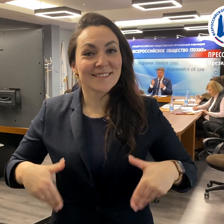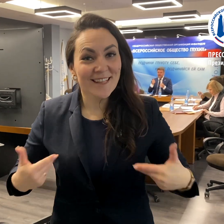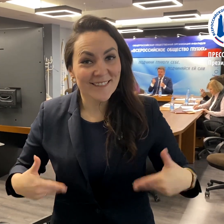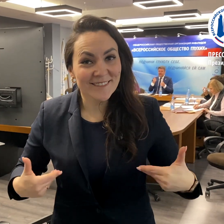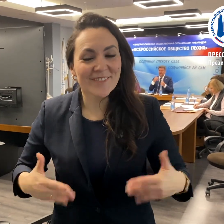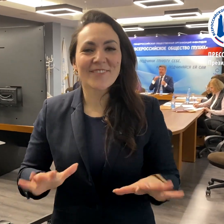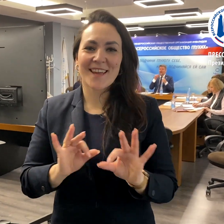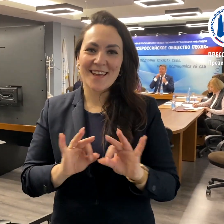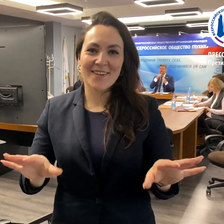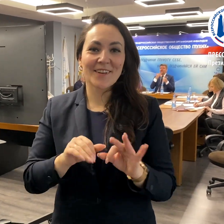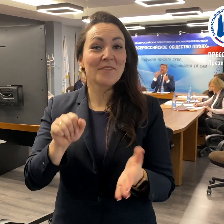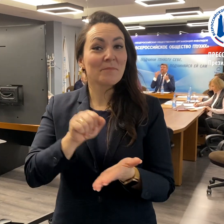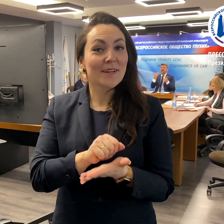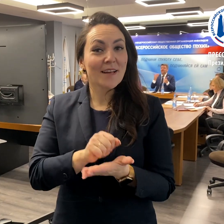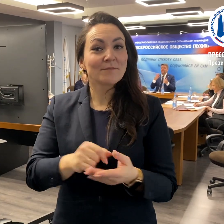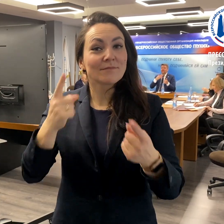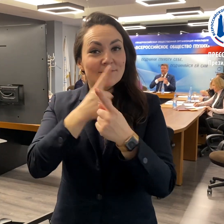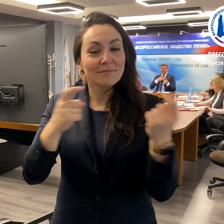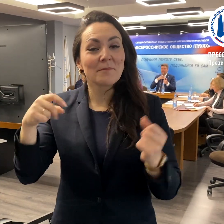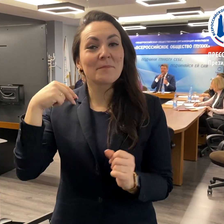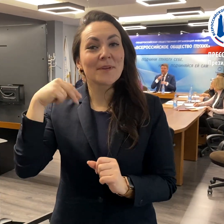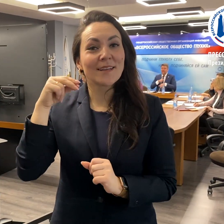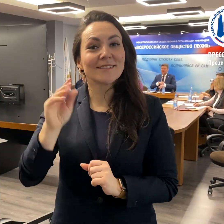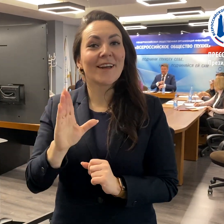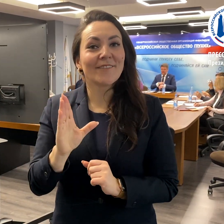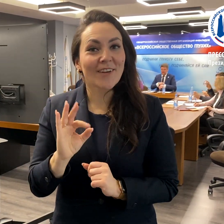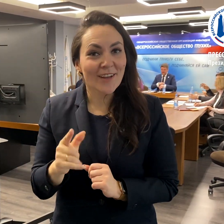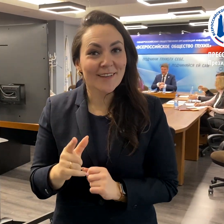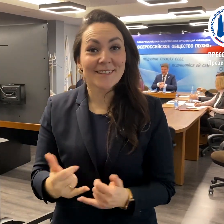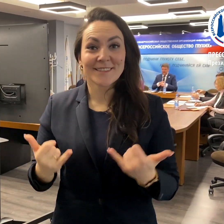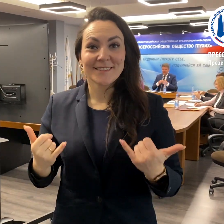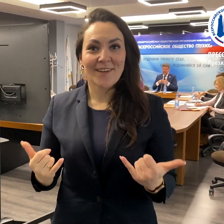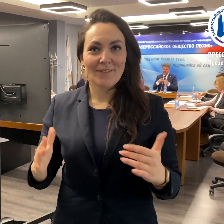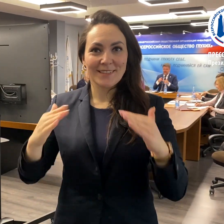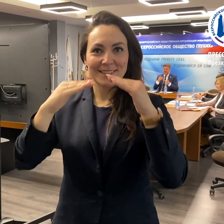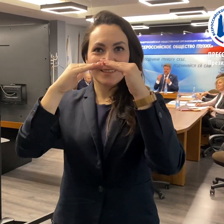Здравствуйте! В эфире пресс-служба президента ВОГ.